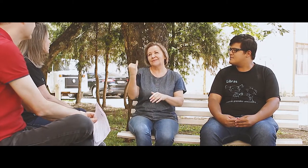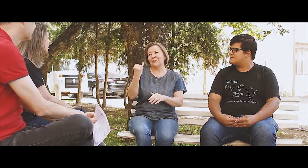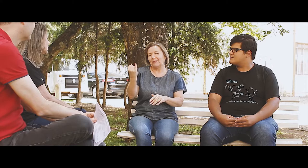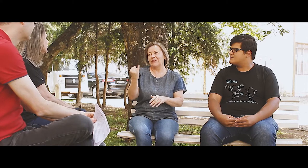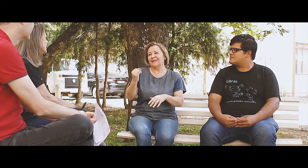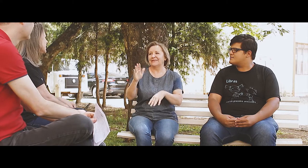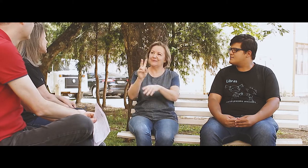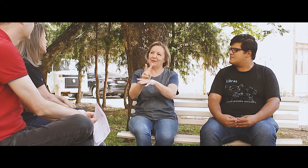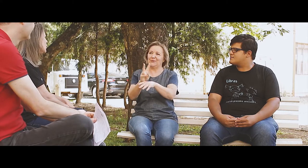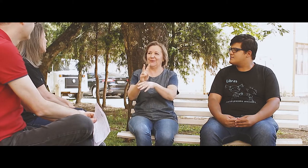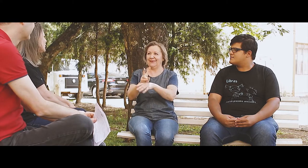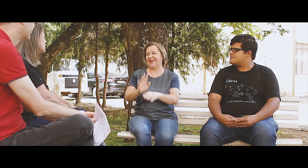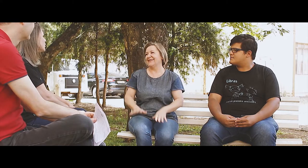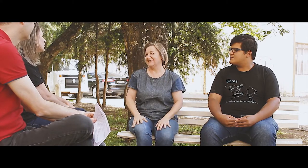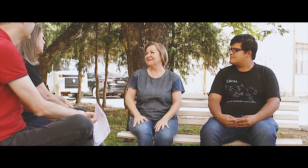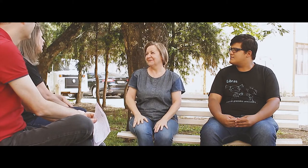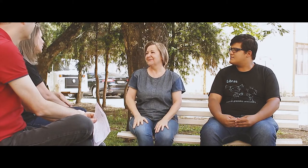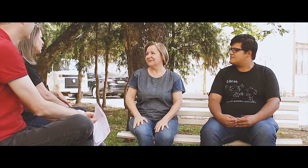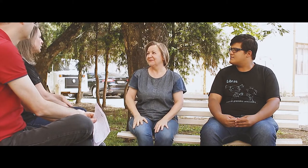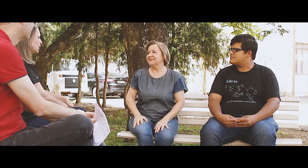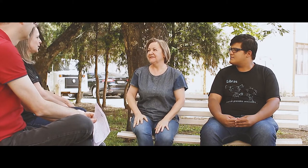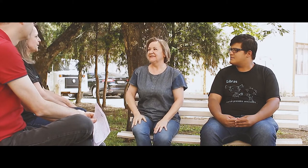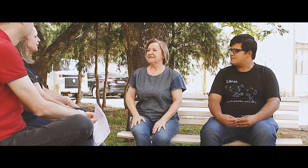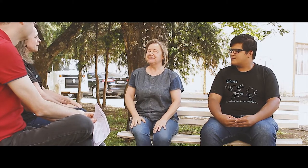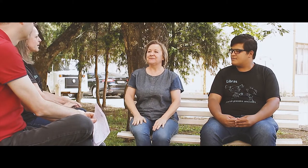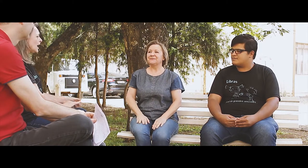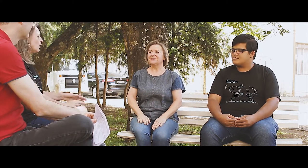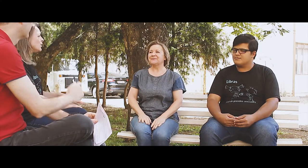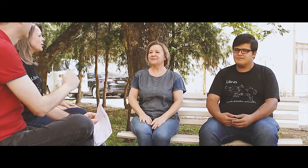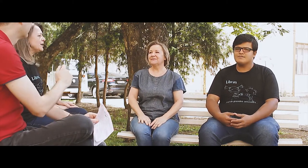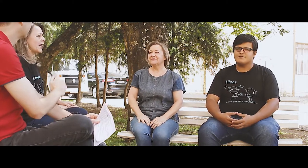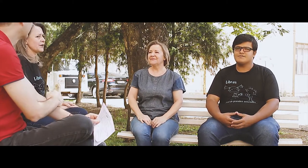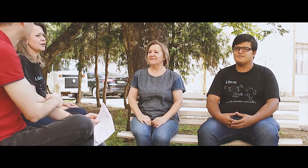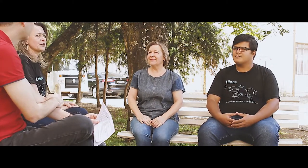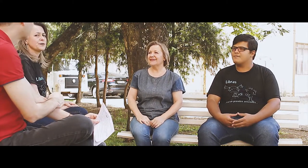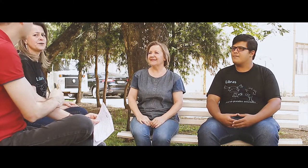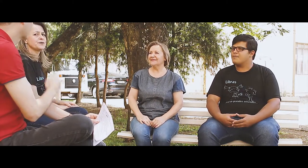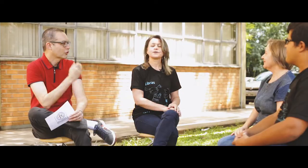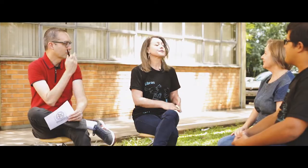pouquinho de interação: professor e o aluno surdo. Alguns cuidados ...